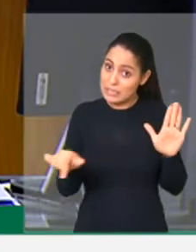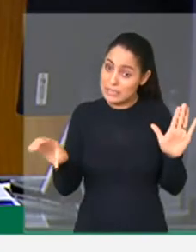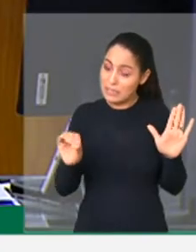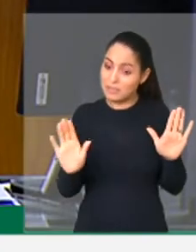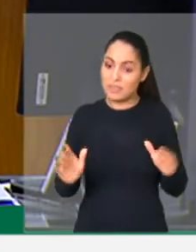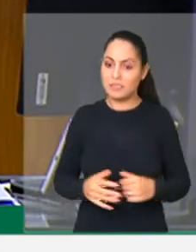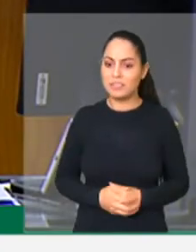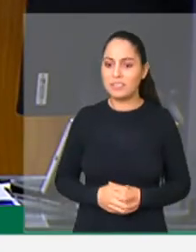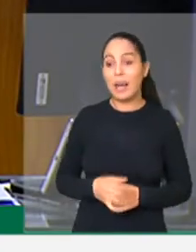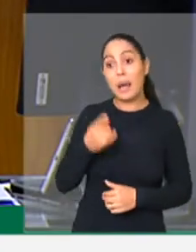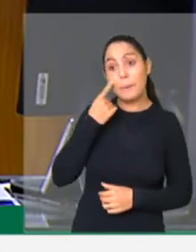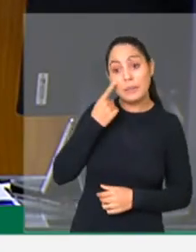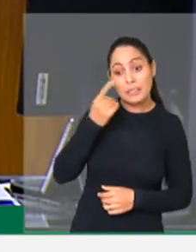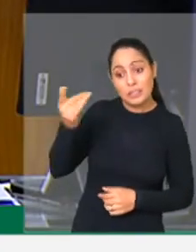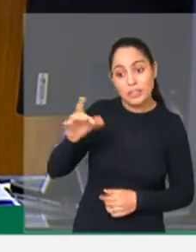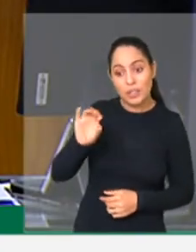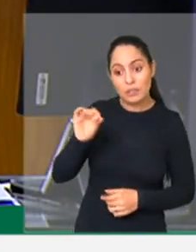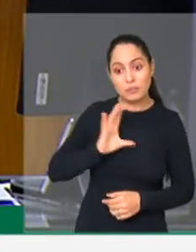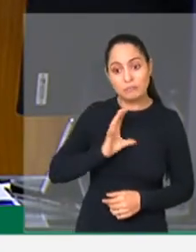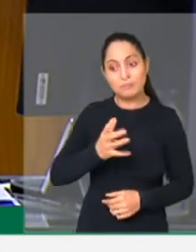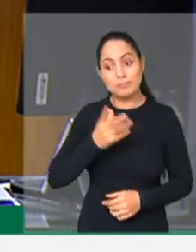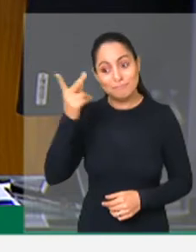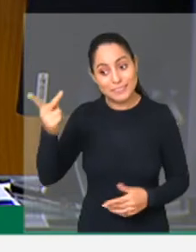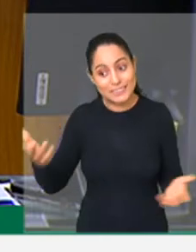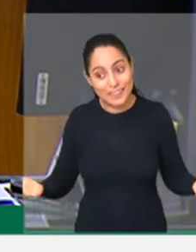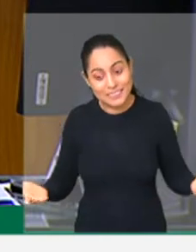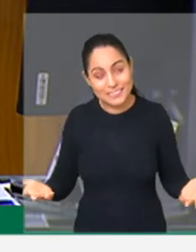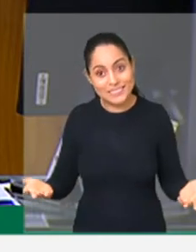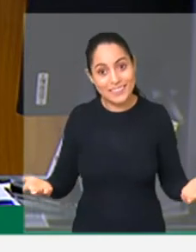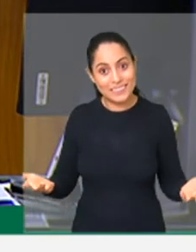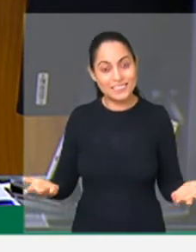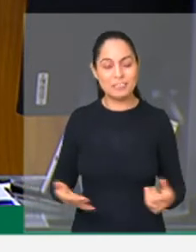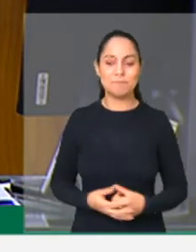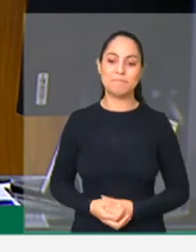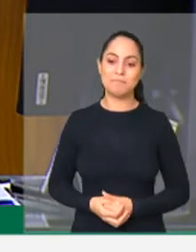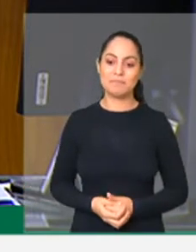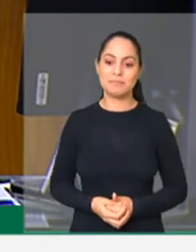E VOTA COM MUITA SERENIDADE E FIRMEZA PORQUE QUANDO NÓS ANALISAMOS ESTA MEDIDA